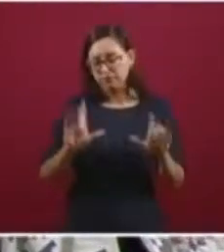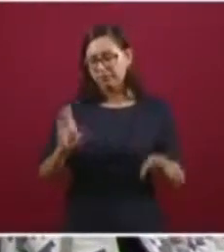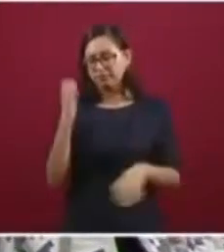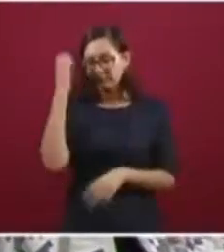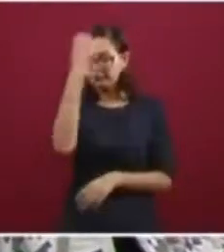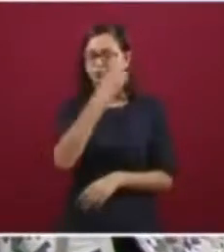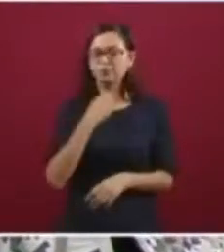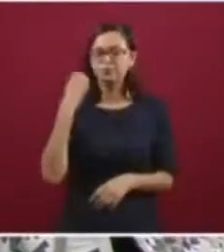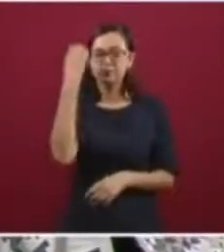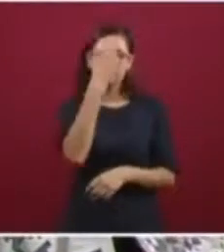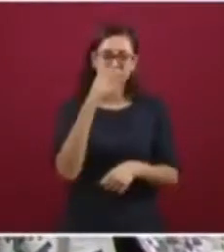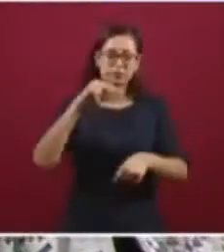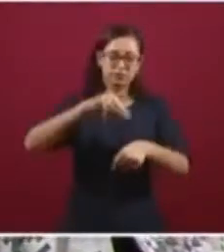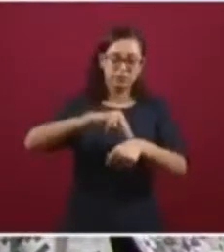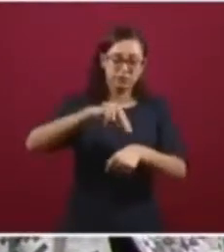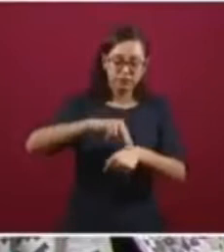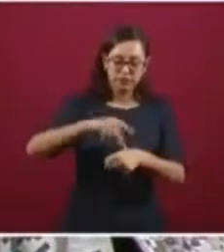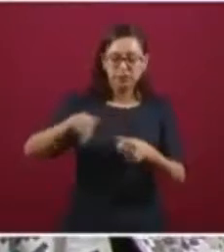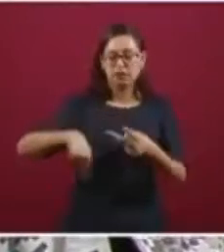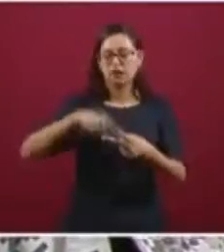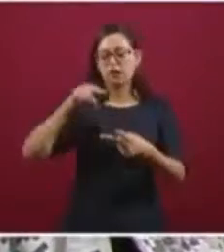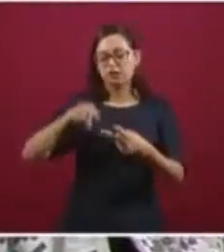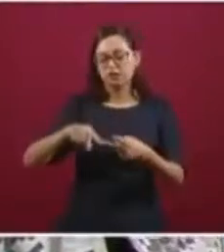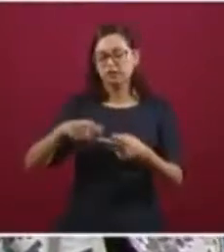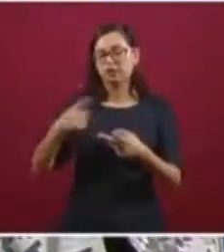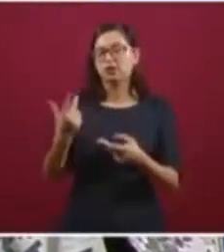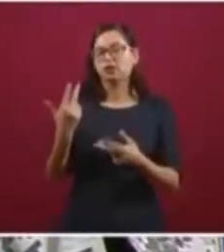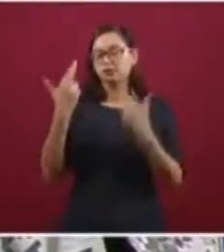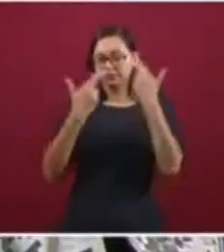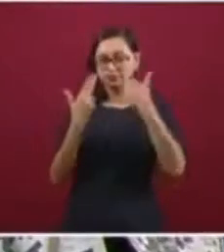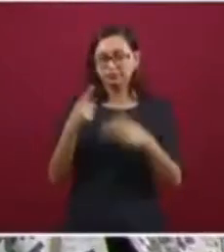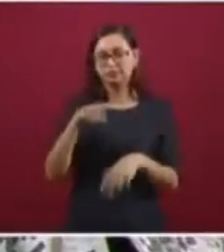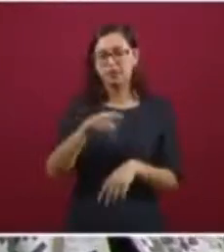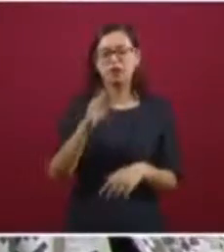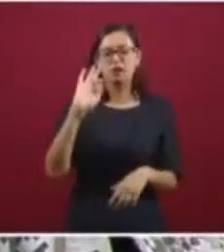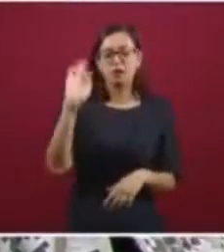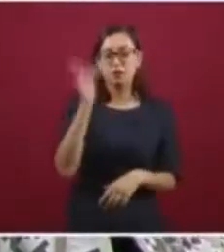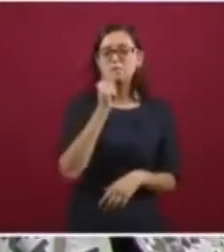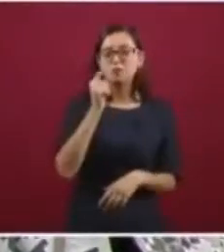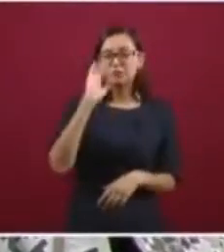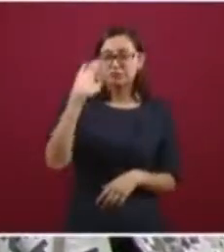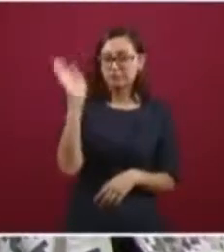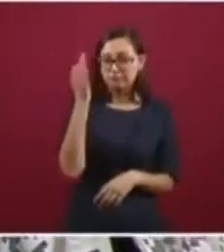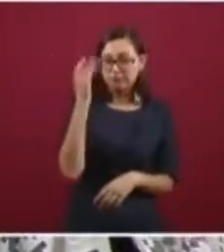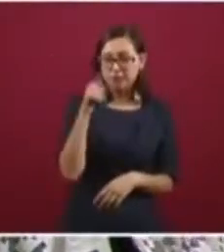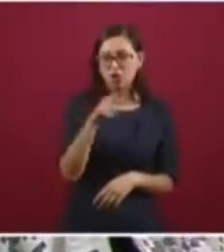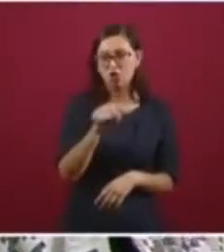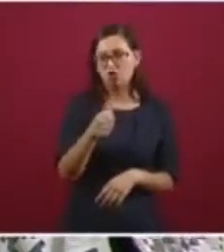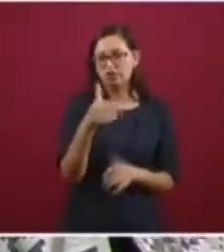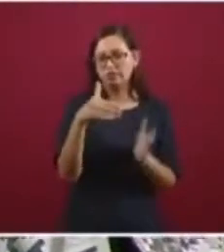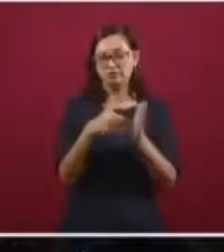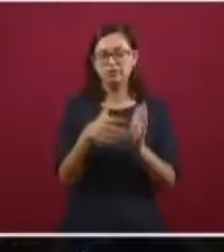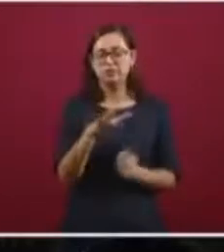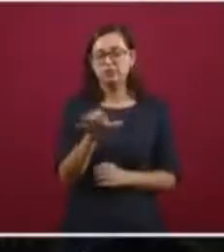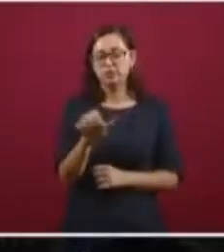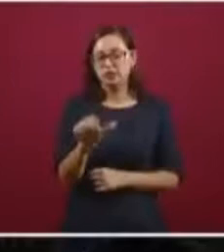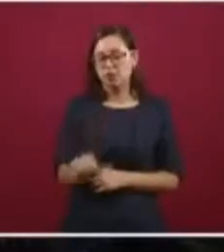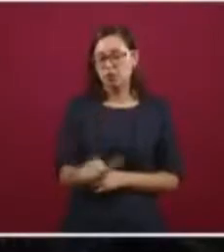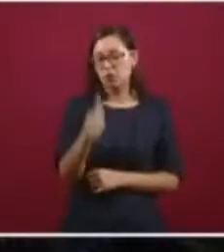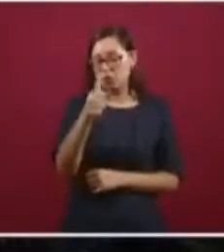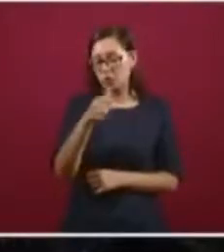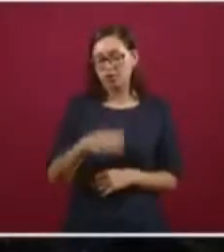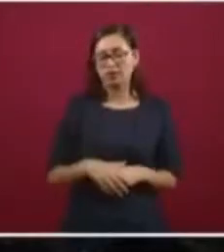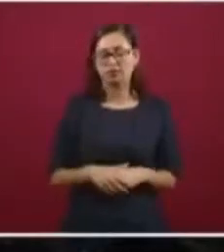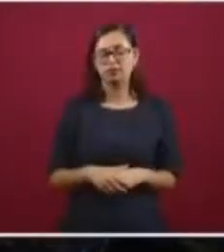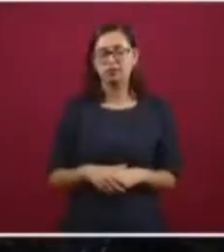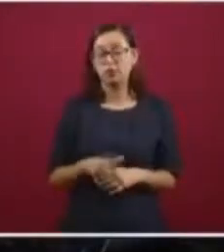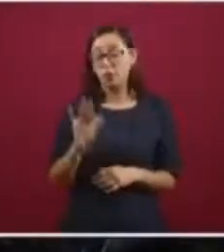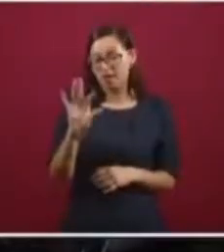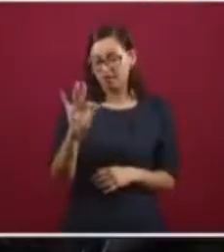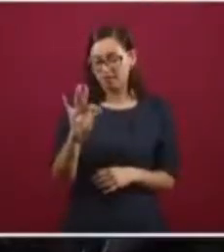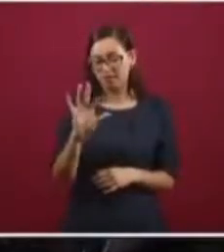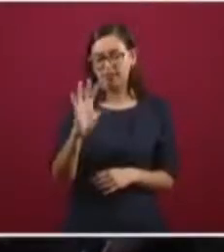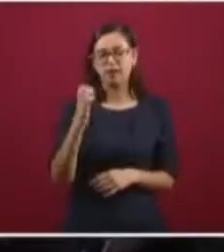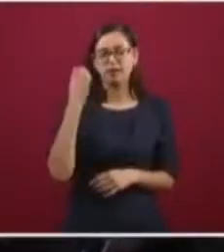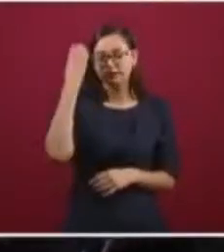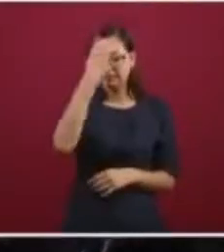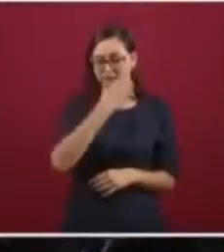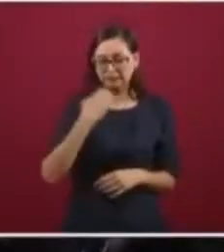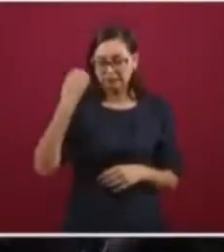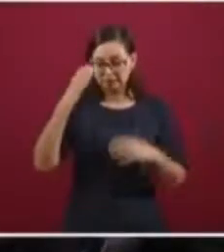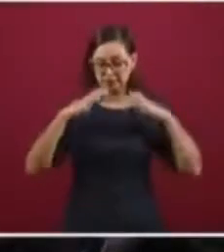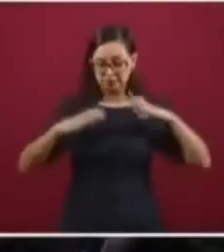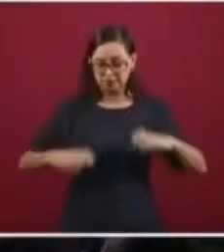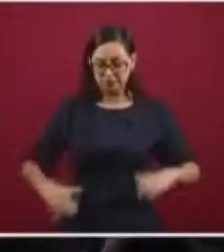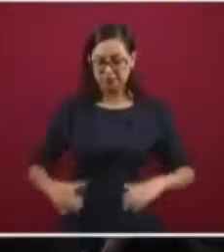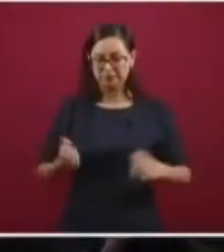de las tres fuerzas: de la Policía Federal 11 mil 540, de ellos el examen físico lo